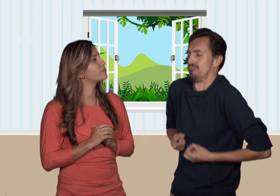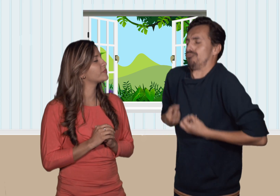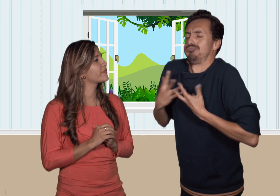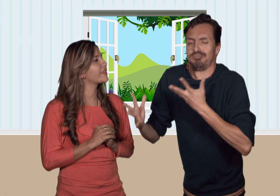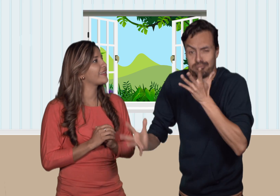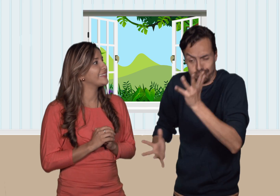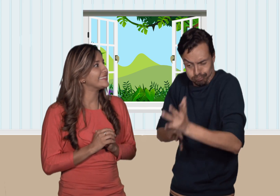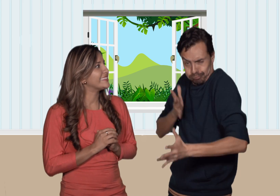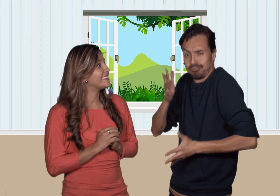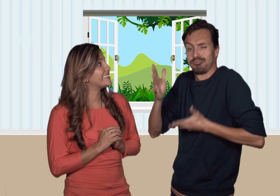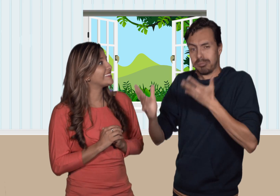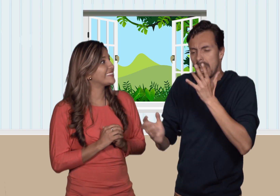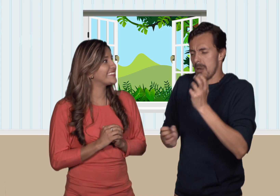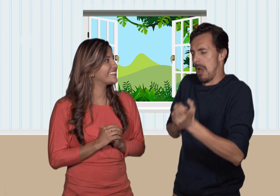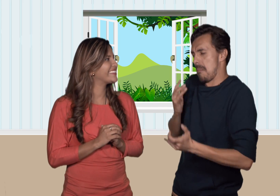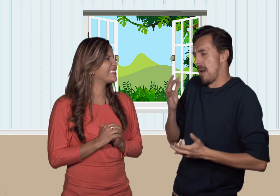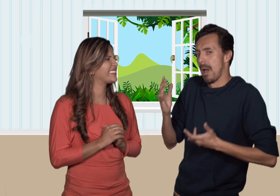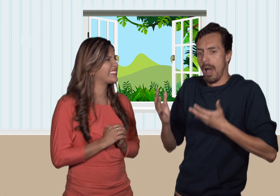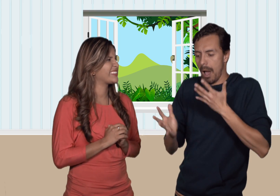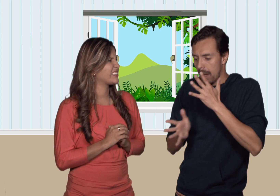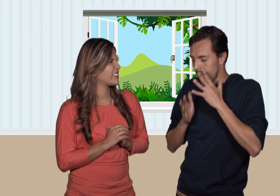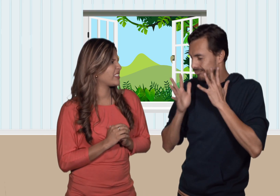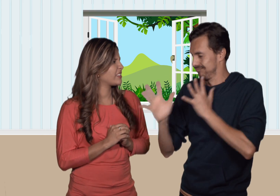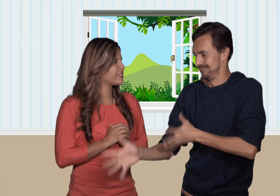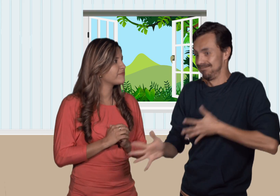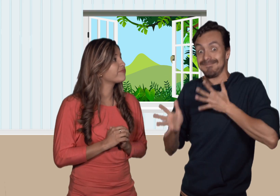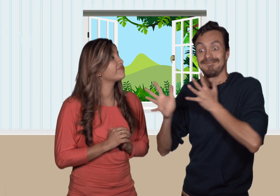De una forma fenomenal vimos cómo se expresó con sus gestos y movimientos, eso es “Señalitura”…